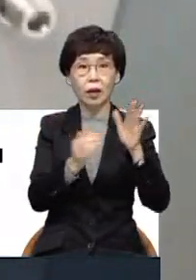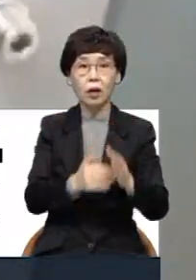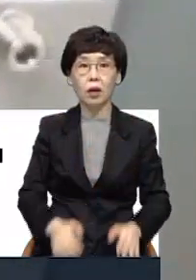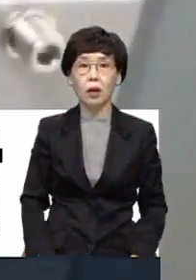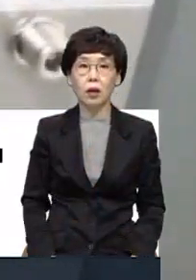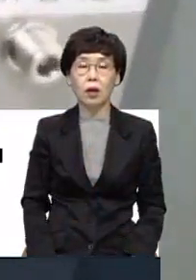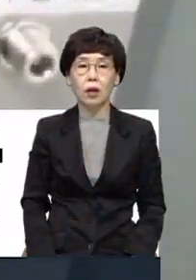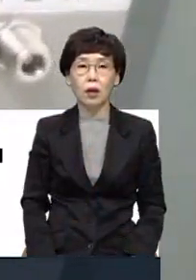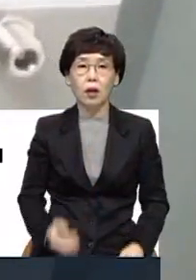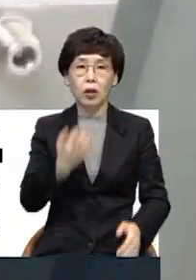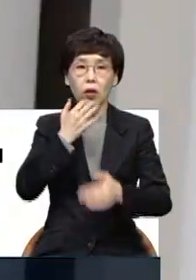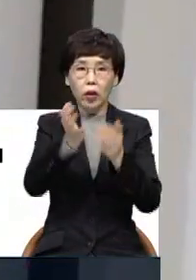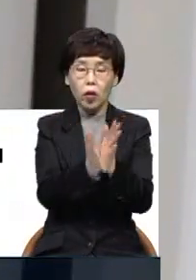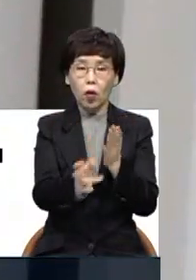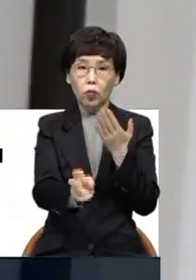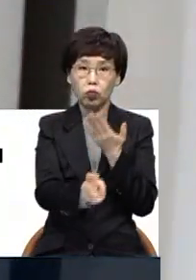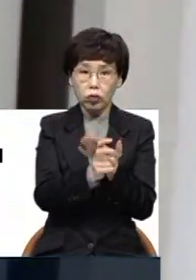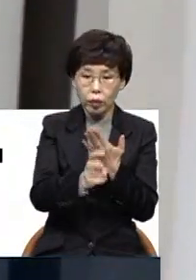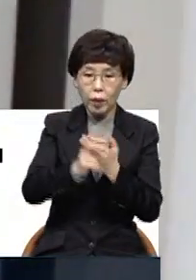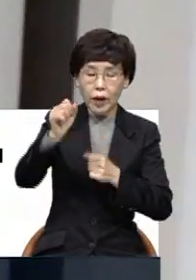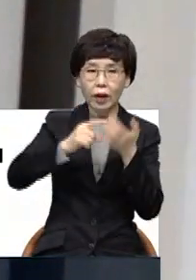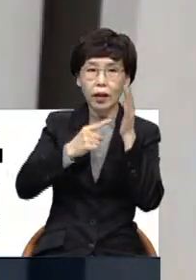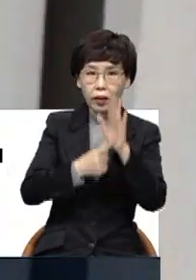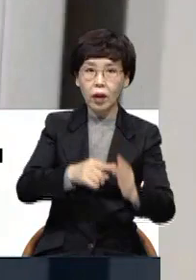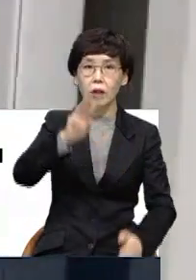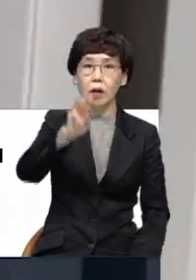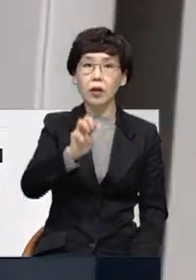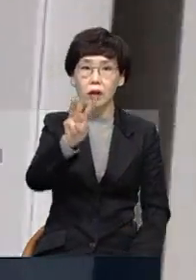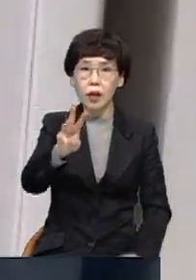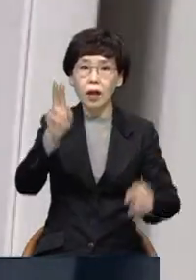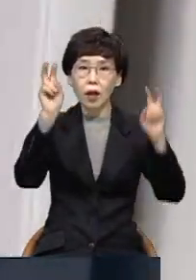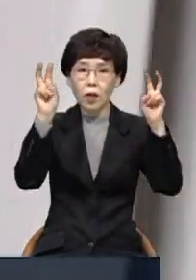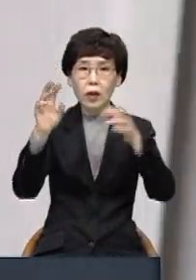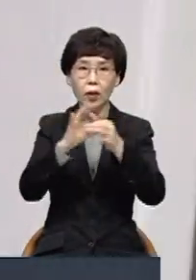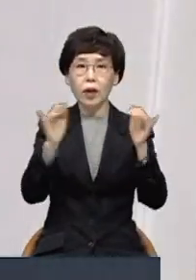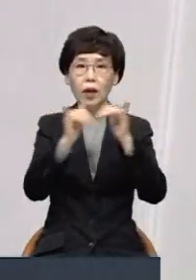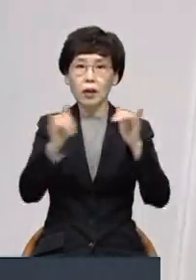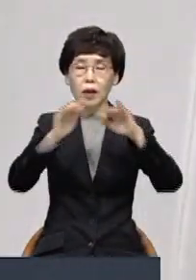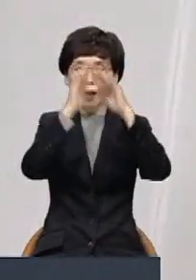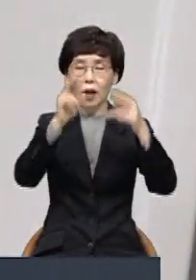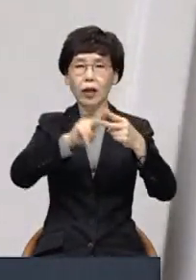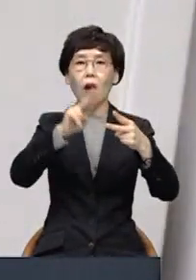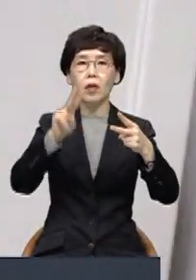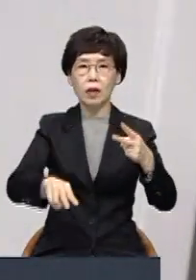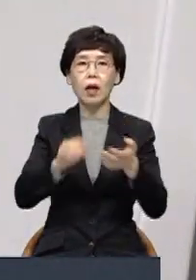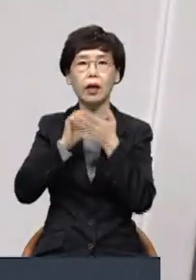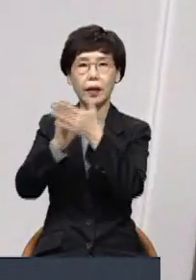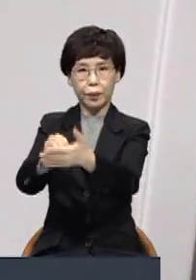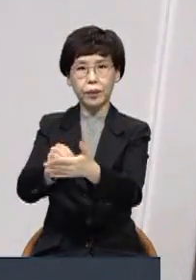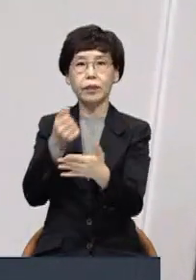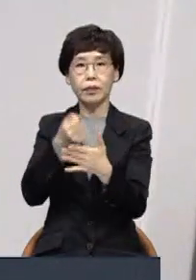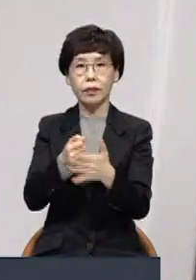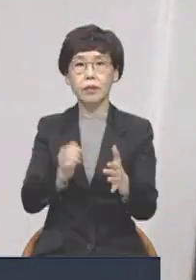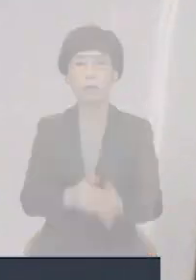경기도 특별사법경찰단은 위법행위가 드러난 33개 업체 관계자를 전원 형사 입건하기로 했습니다.